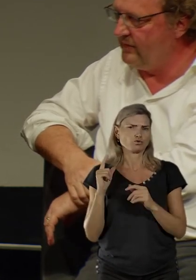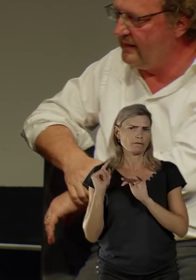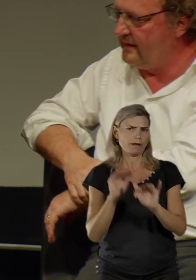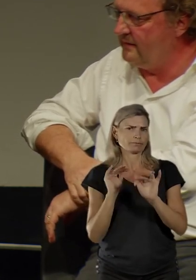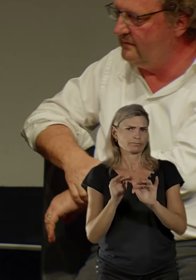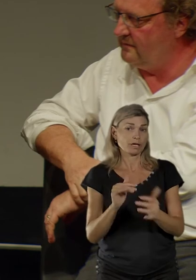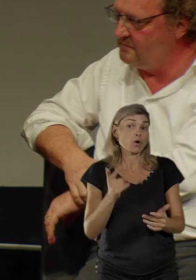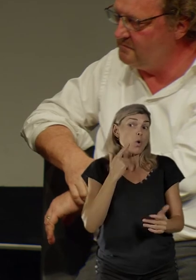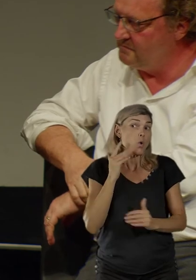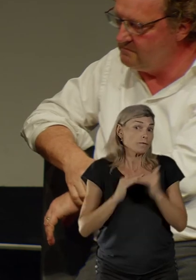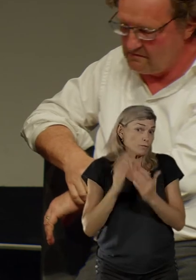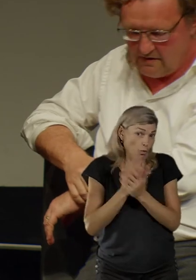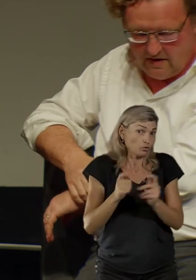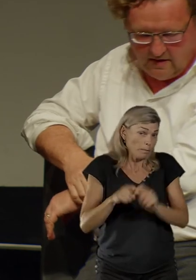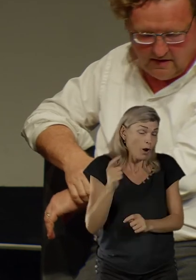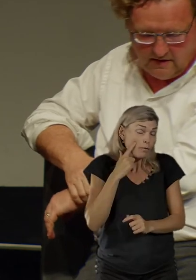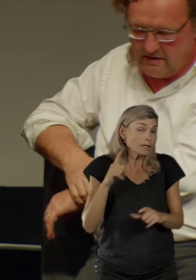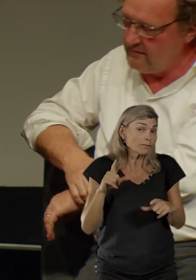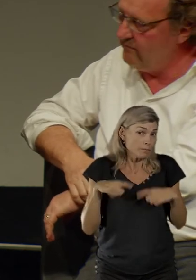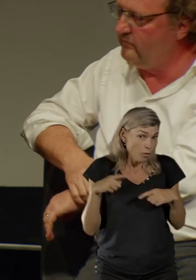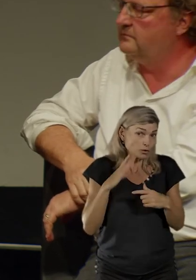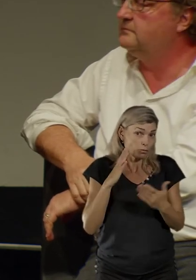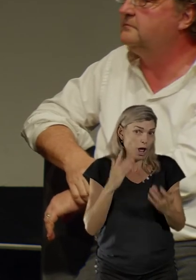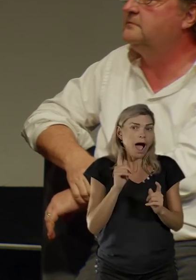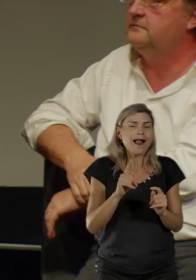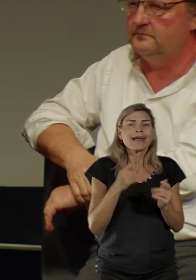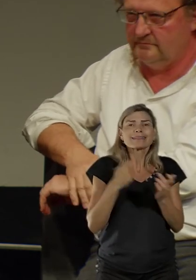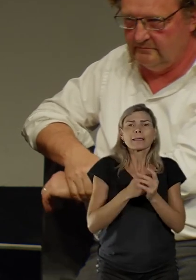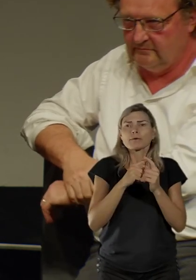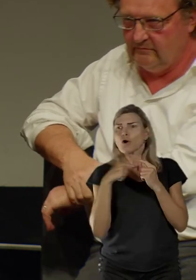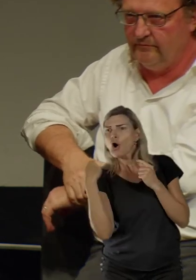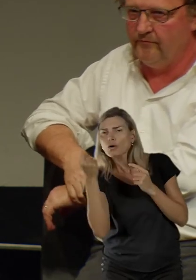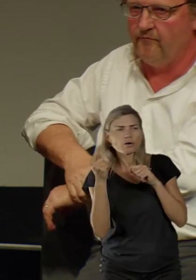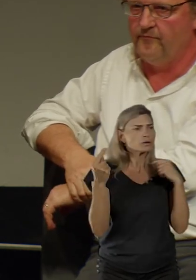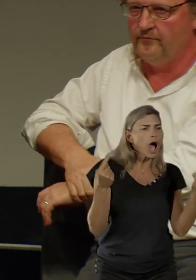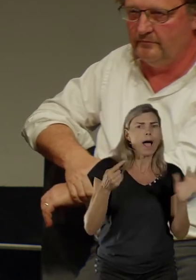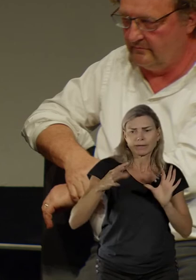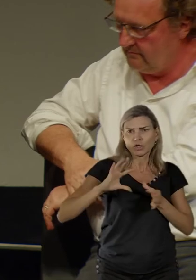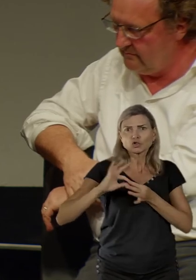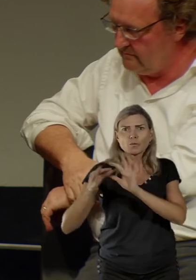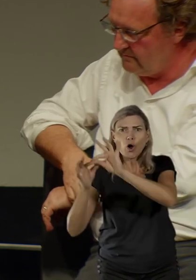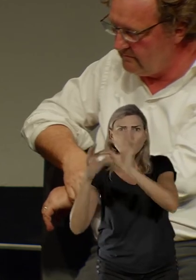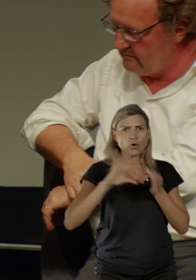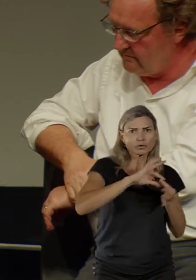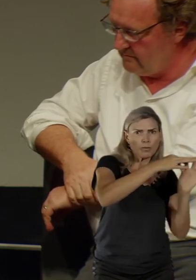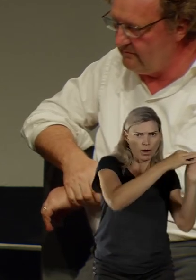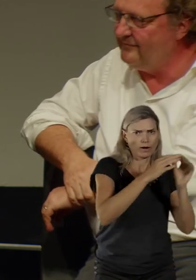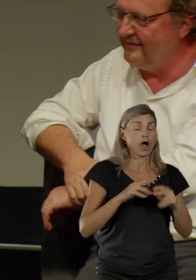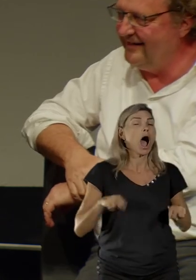Ale navržené jsou subtangenciální tramvajové tratě a spousta dalších spojení, které by tohle přesně mohli dělat. A k těm výškám, abychom neutíkali